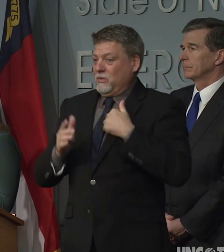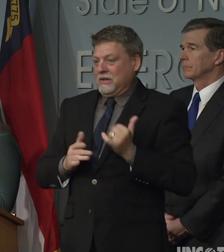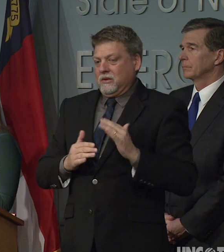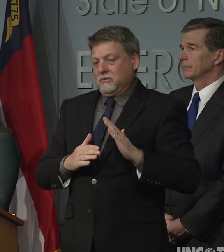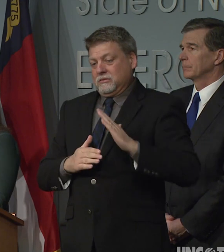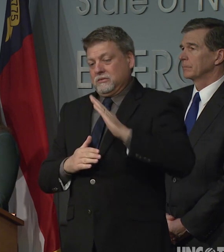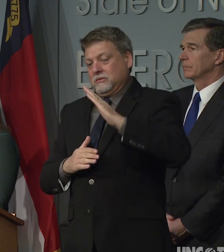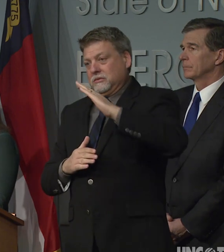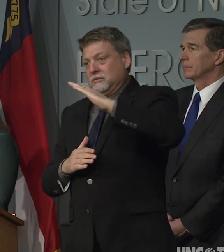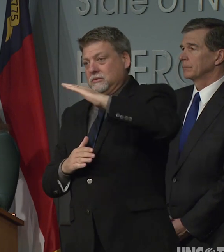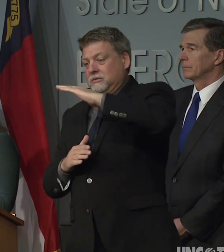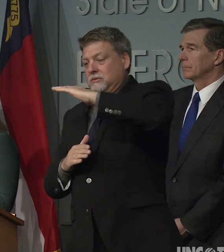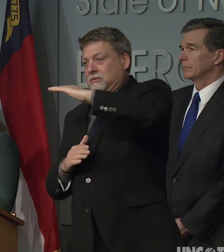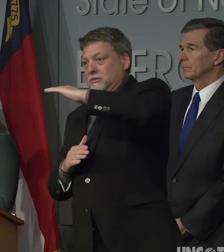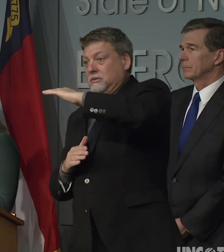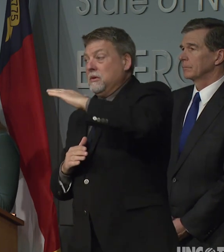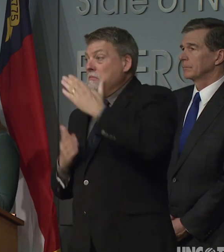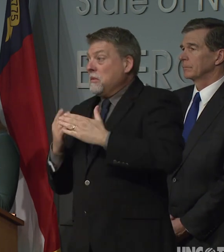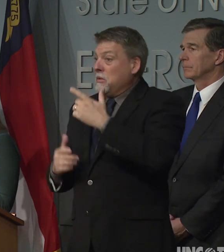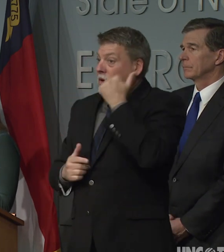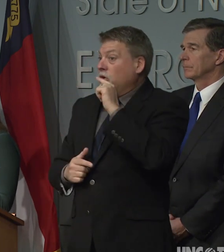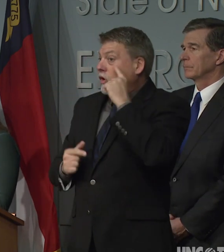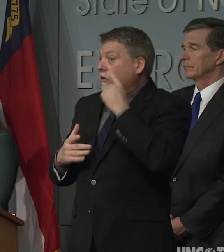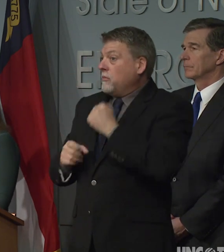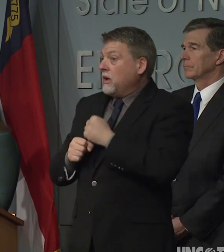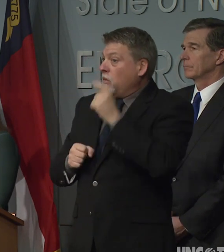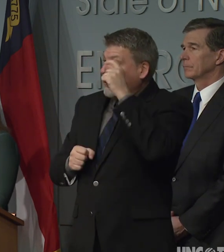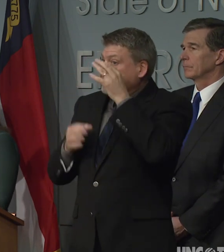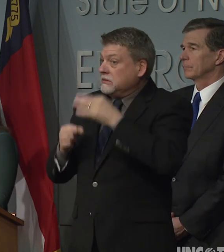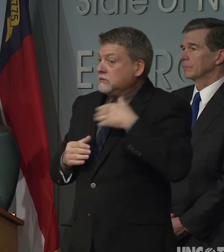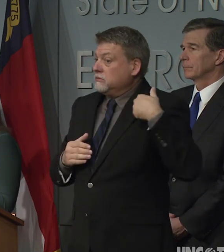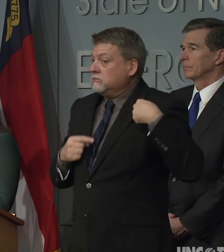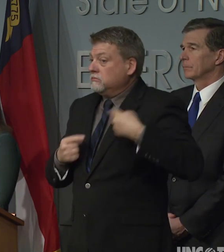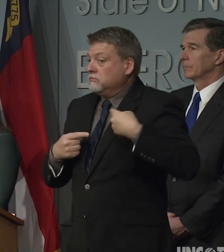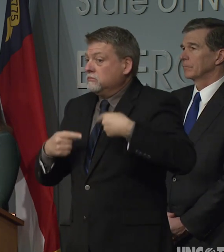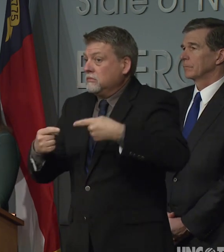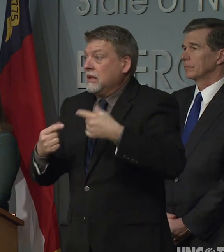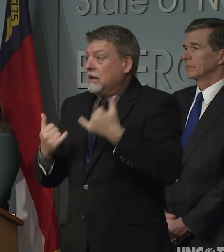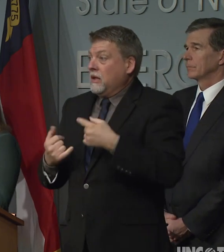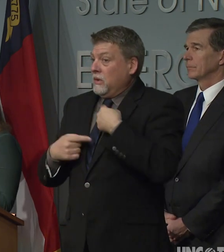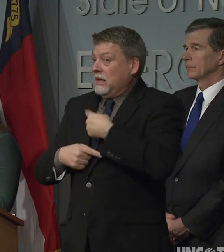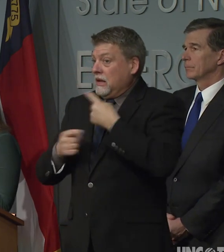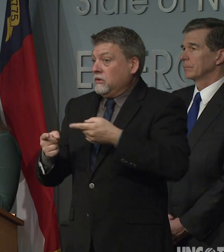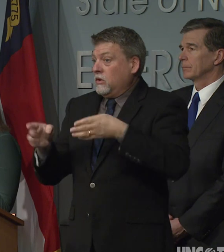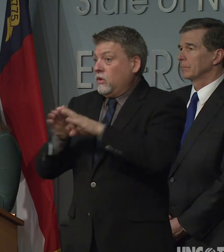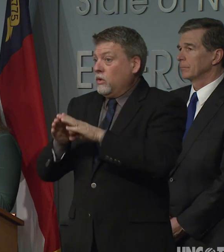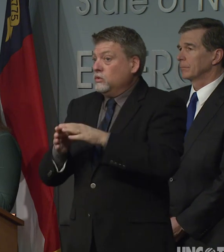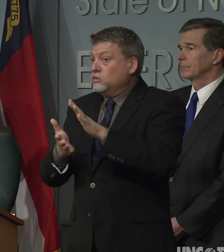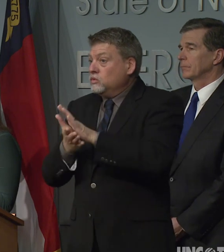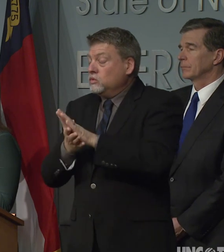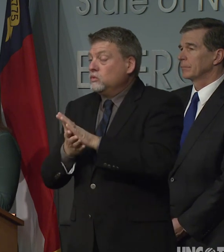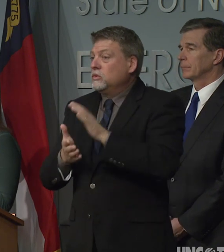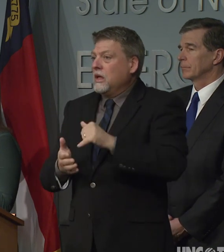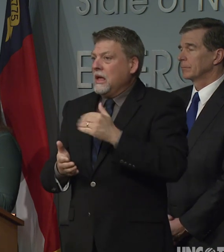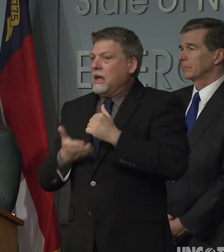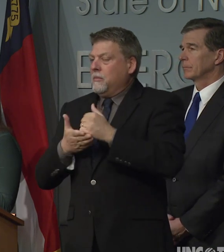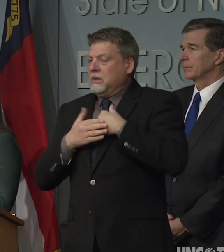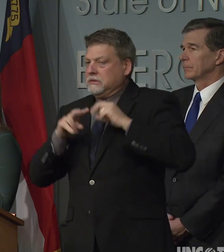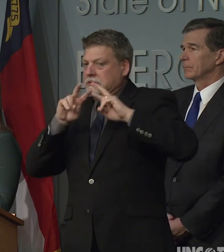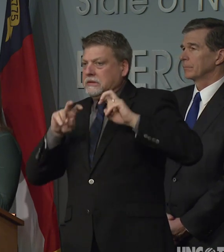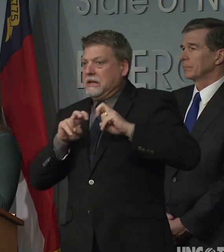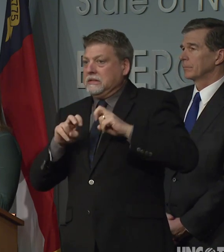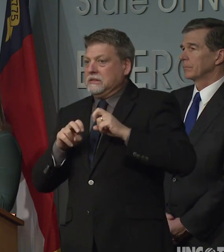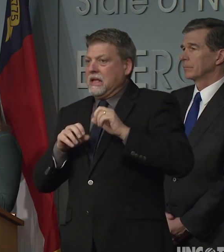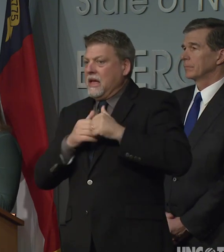pero están tomando medidas para limitar las congregaciones más sin a cerrar escuelas para evaluar la necesidad de cómo se